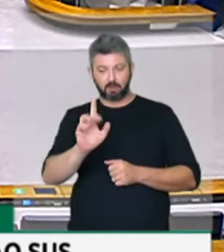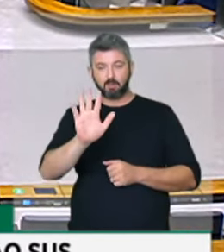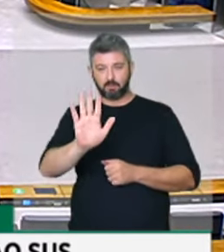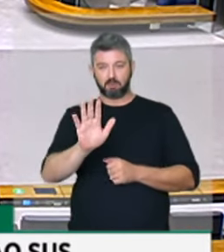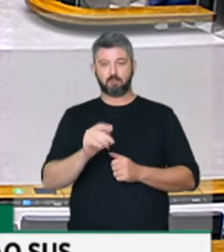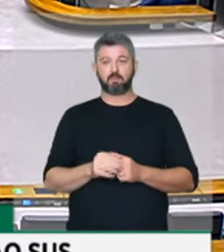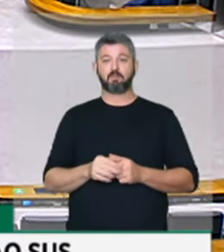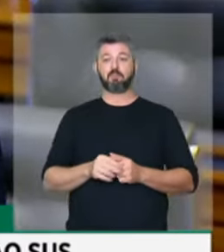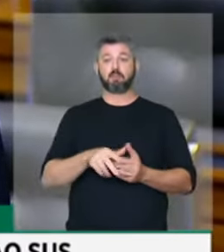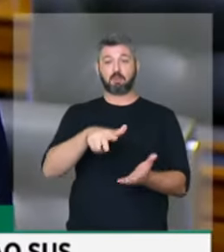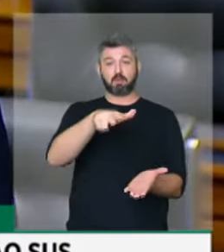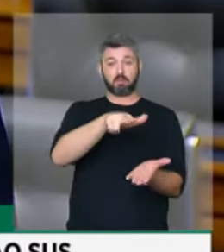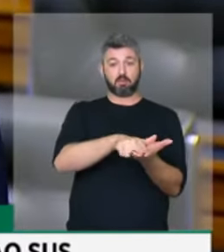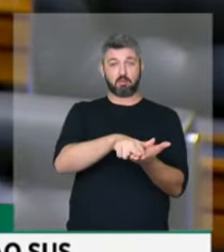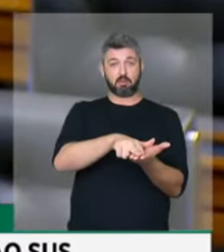BARATO PARA NÓS NESSE MOMENTO DE 300 MIL VIDAS. A VACINA